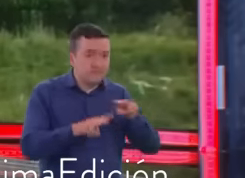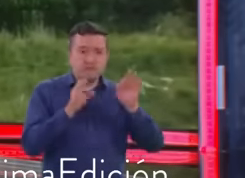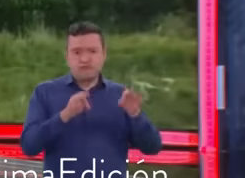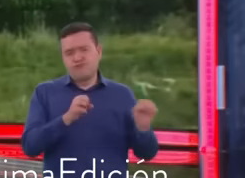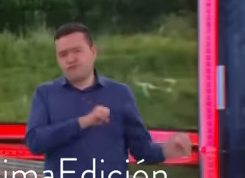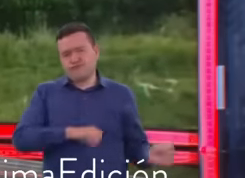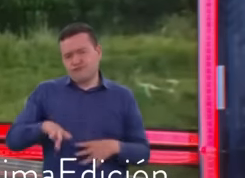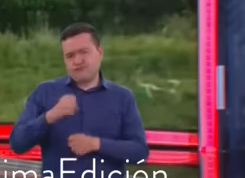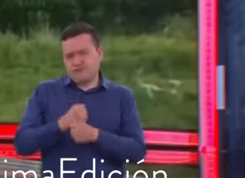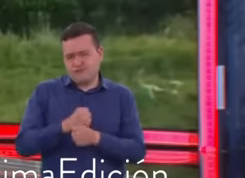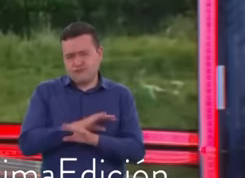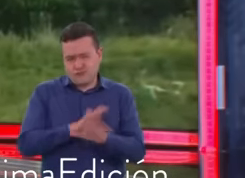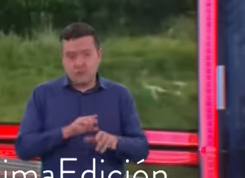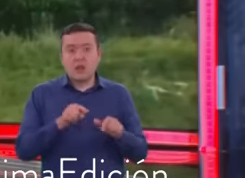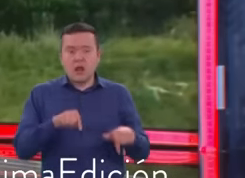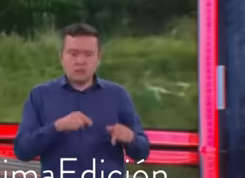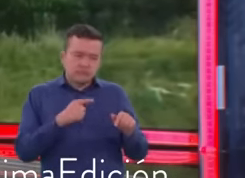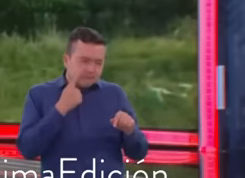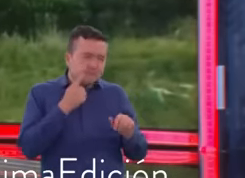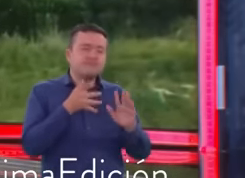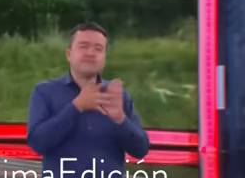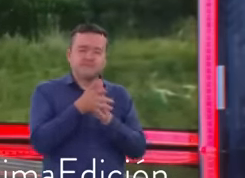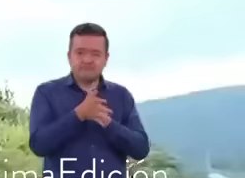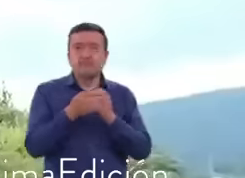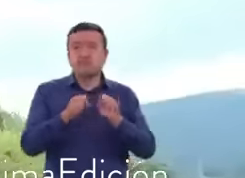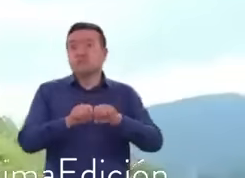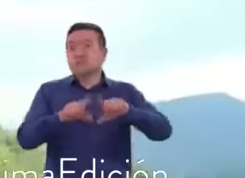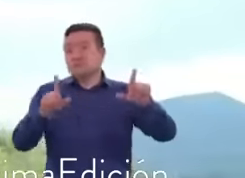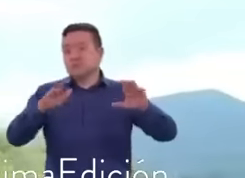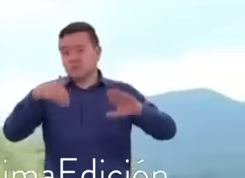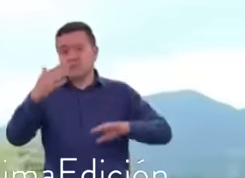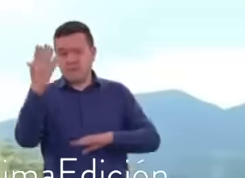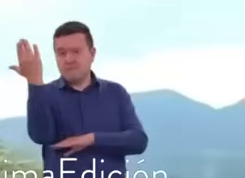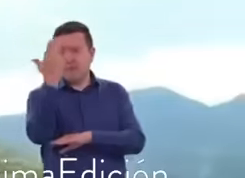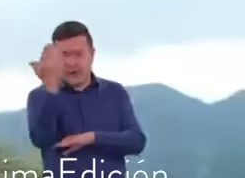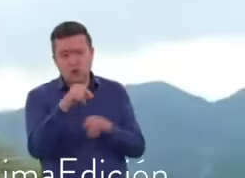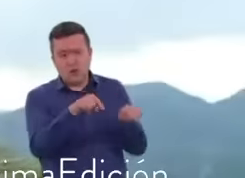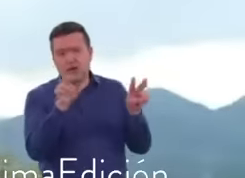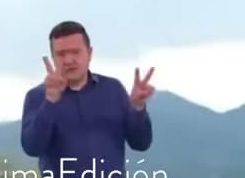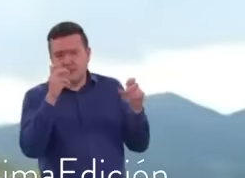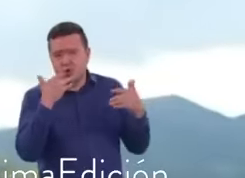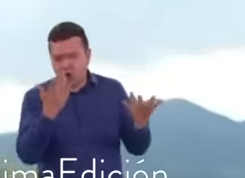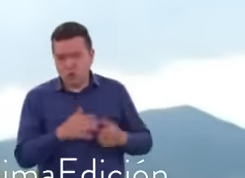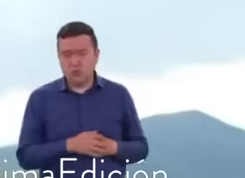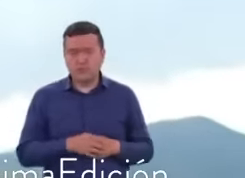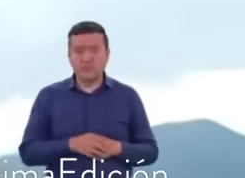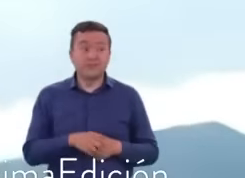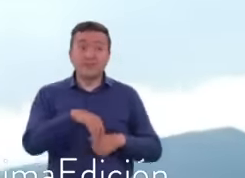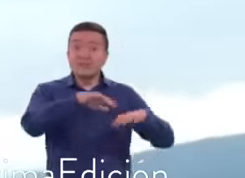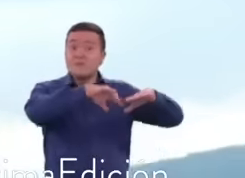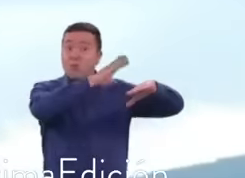el ahora ex futbolista conversó con "Noticias Caracol" sobre su presente y sobre la película que